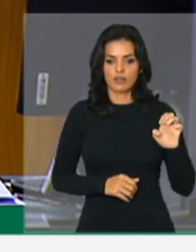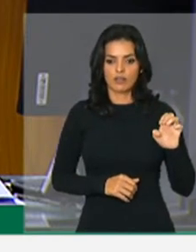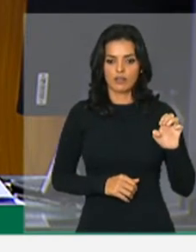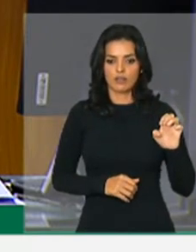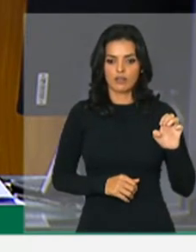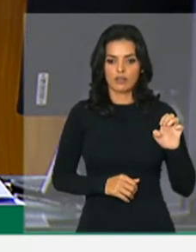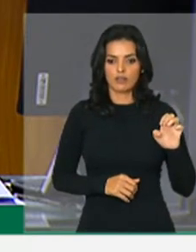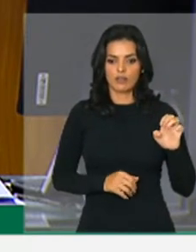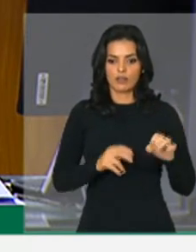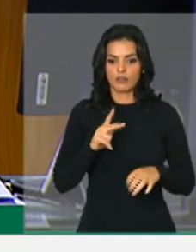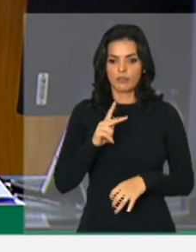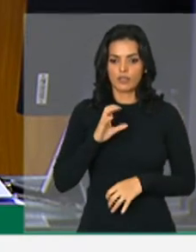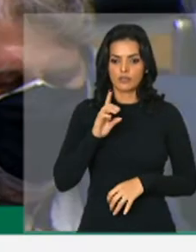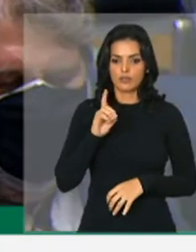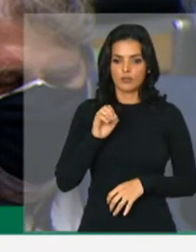CAIXA. ELA ESTÁ SENDO ATACADA COM COM UMA PROPOSTA DE